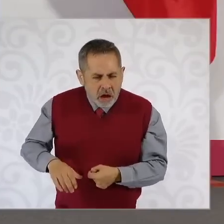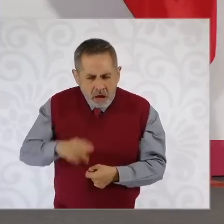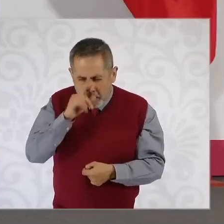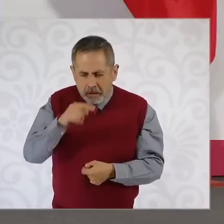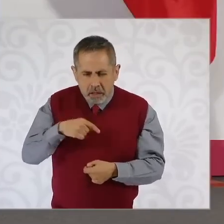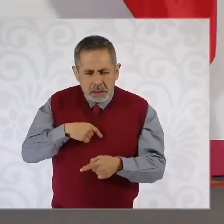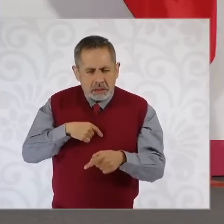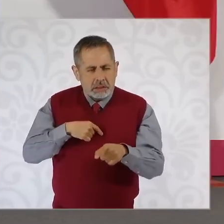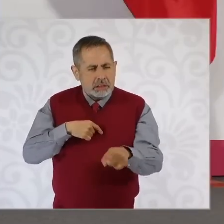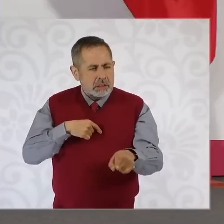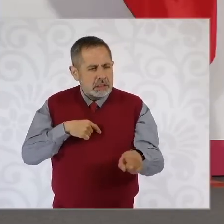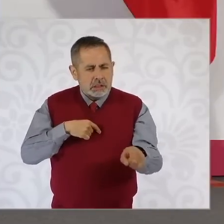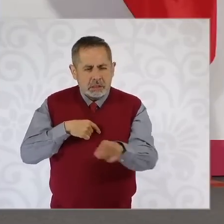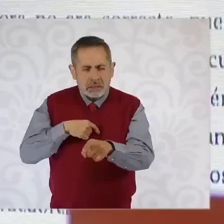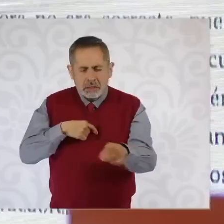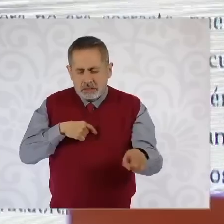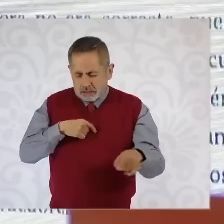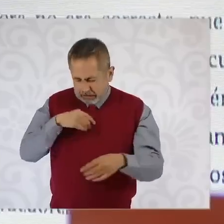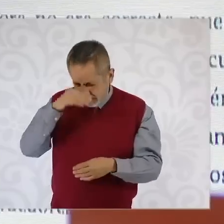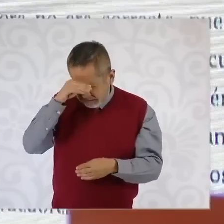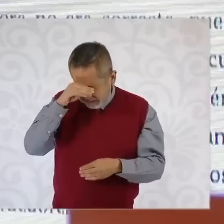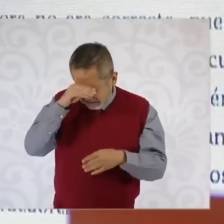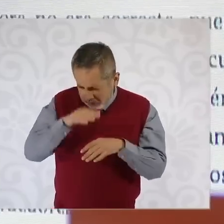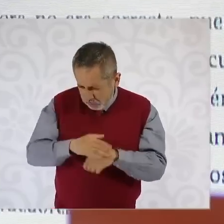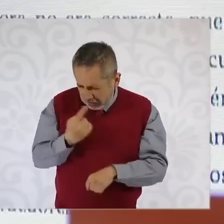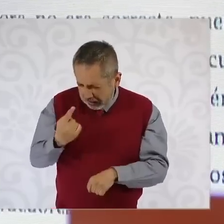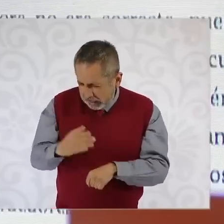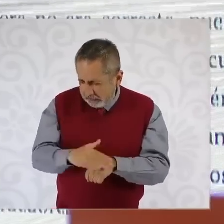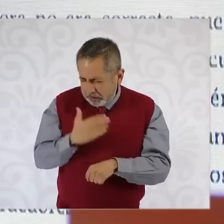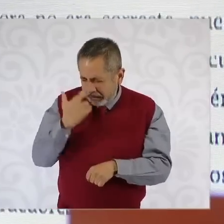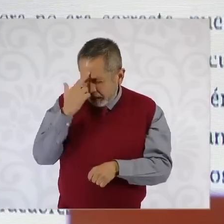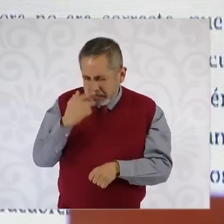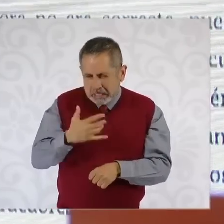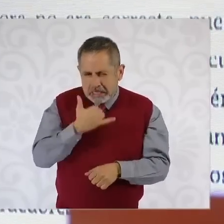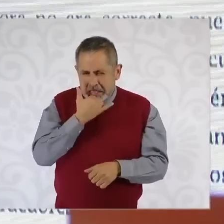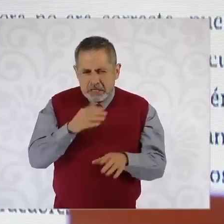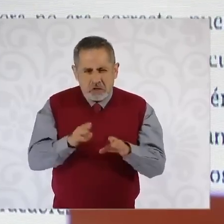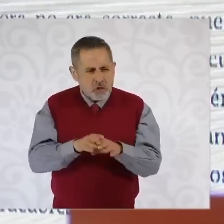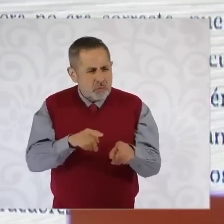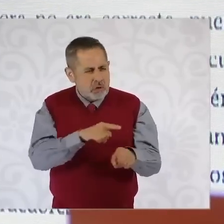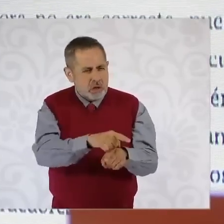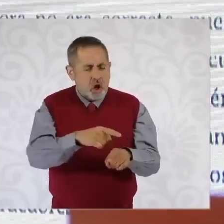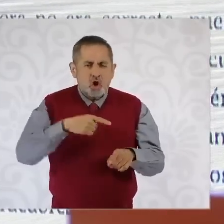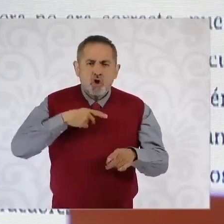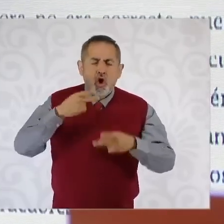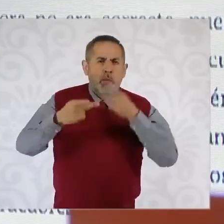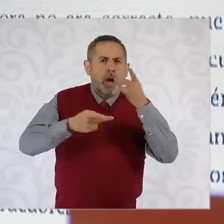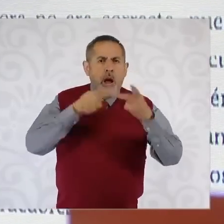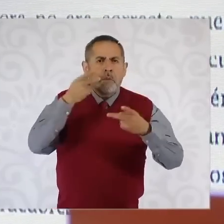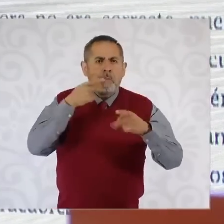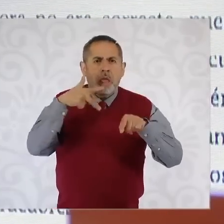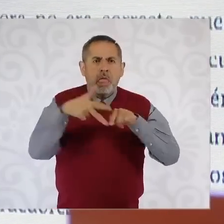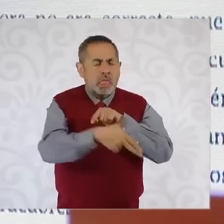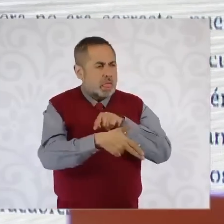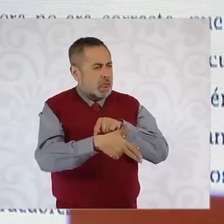mucho sobre los hechos que se dieron ese día como este de interrumpir mi intervención cuando estaba